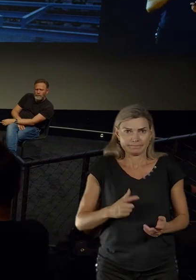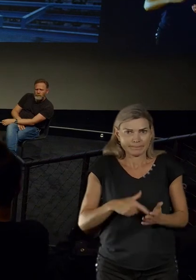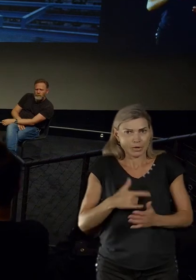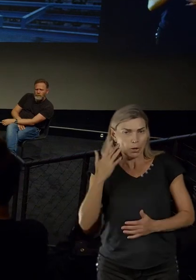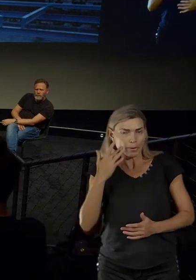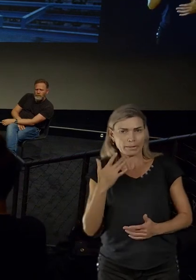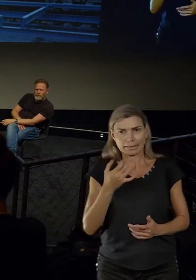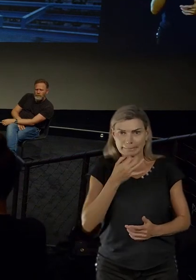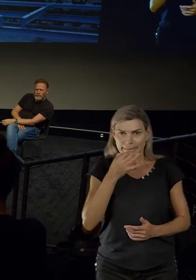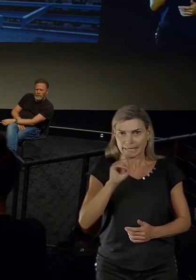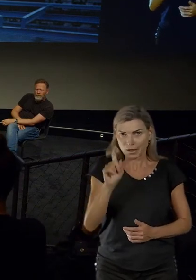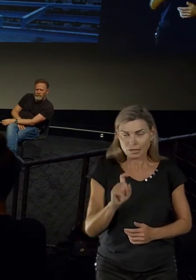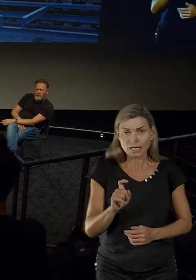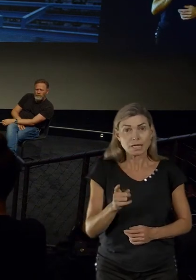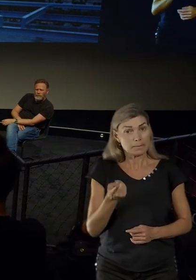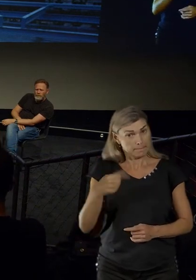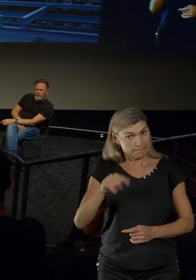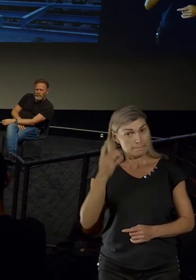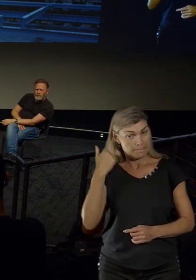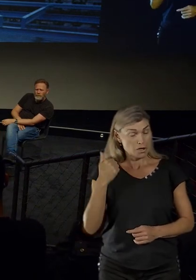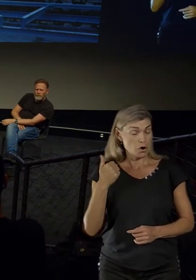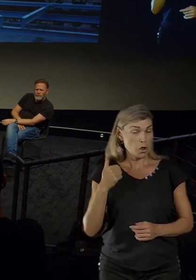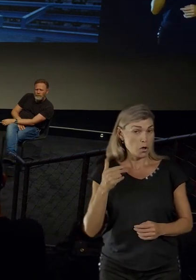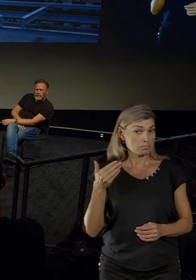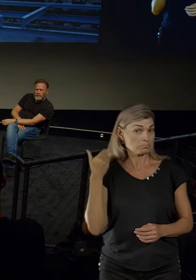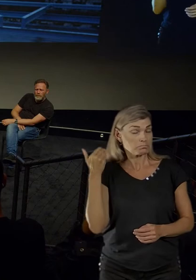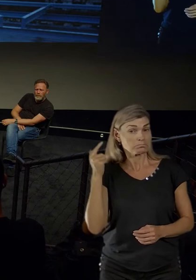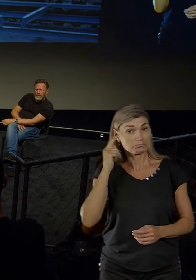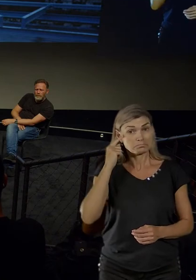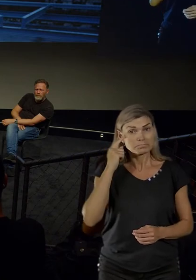Nejsem urbanista. Jestli se někdy uvažovalo o tom, že Praha vybuduje další centrum.